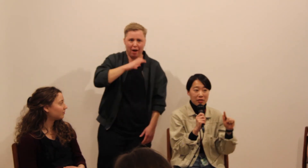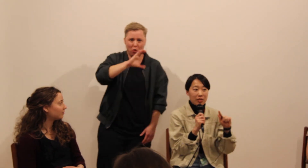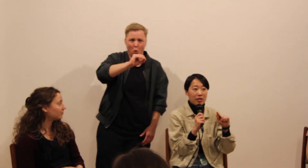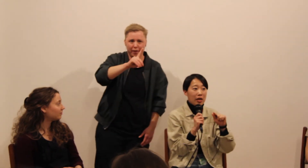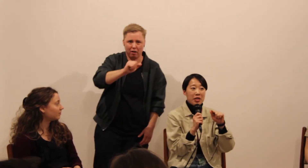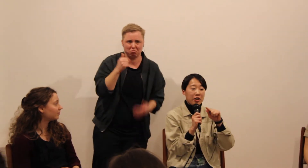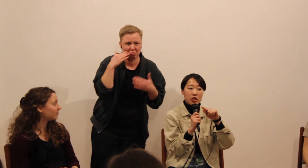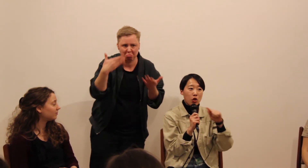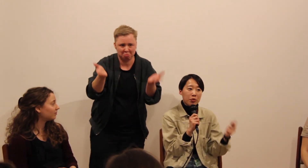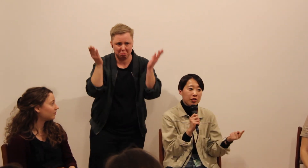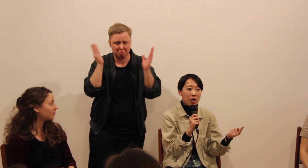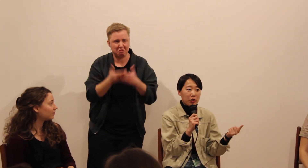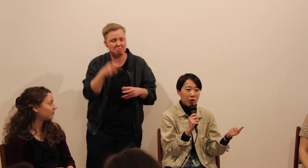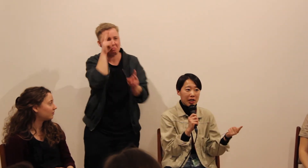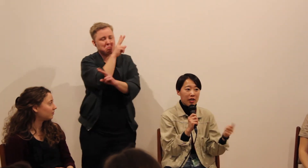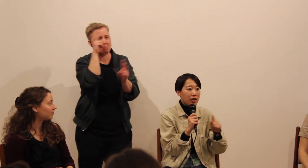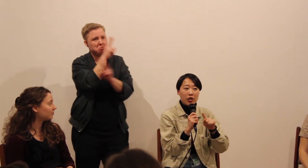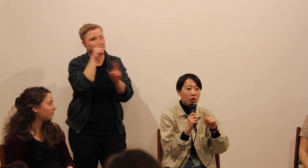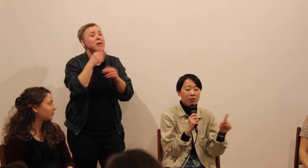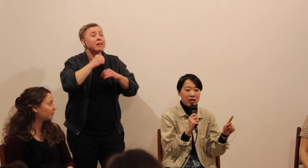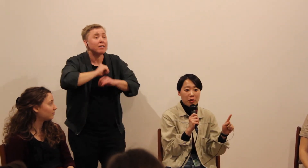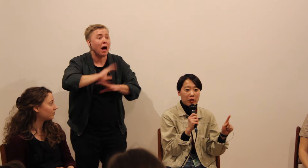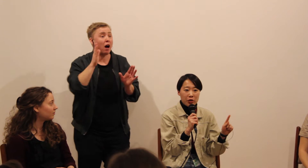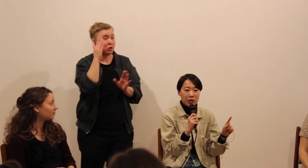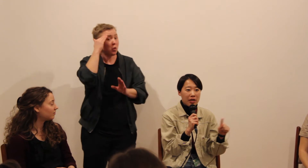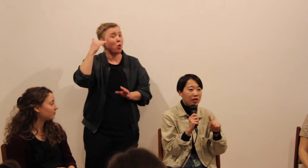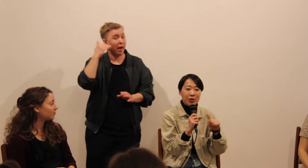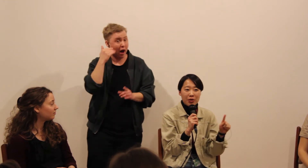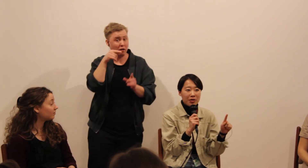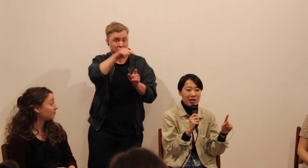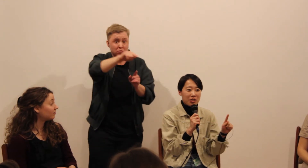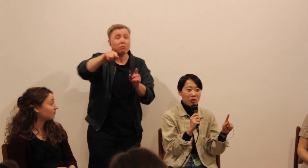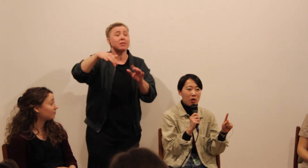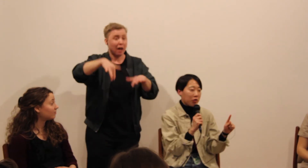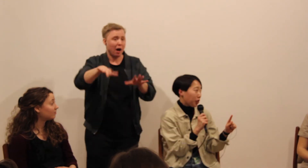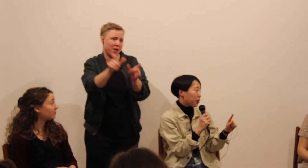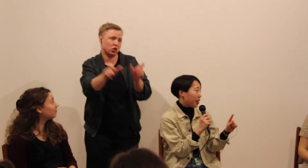Ich meine es gibt kein Buch über CODA, es gibt keinen Film und keine Inhalte über CODA.